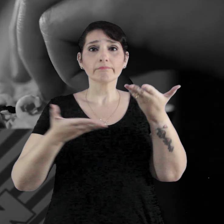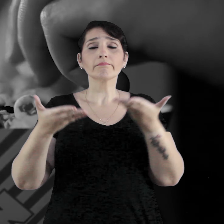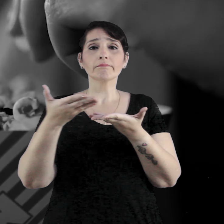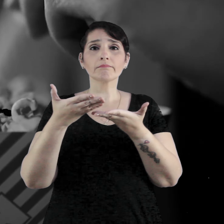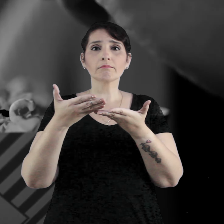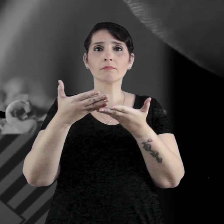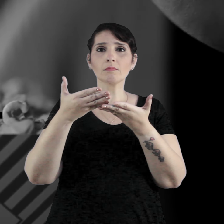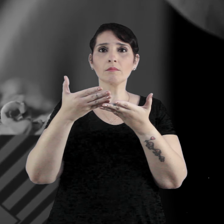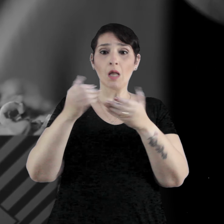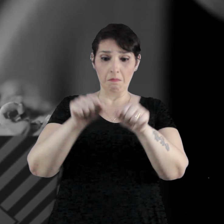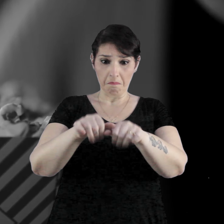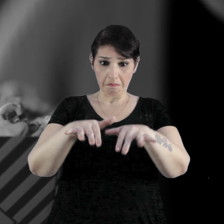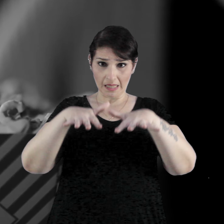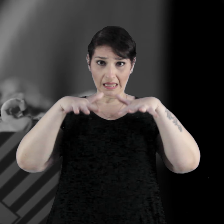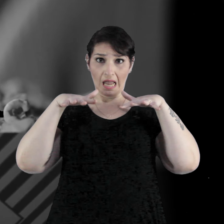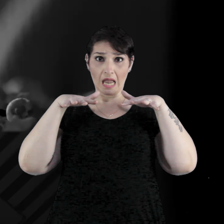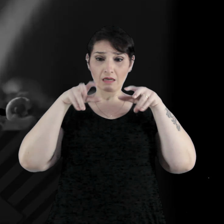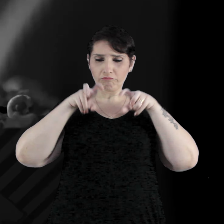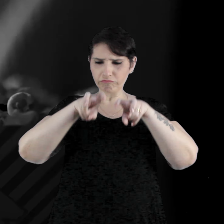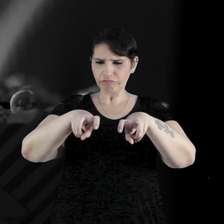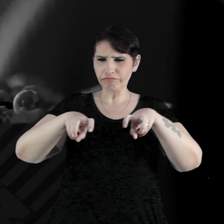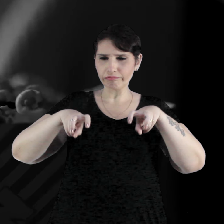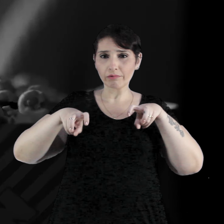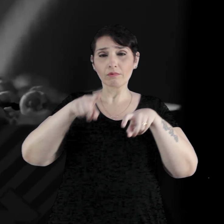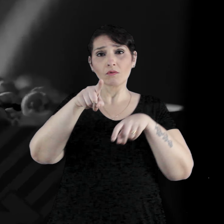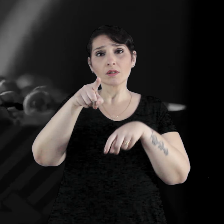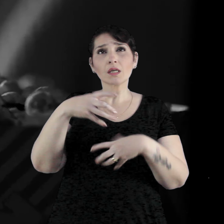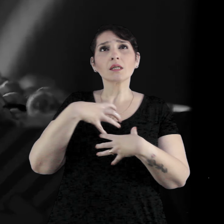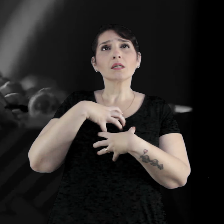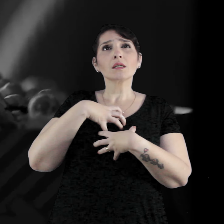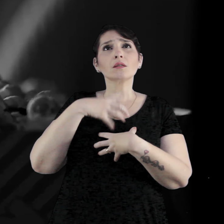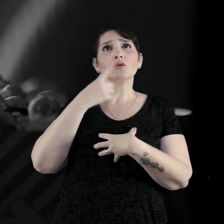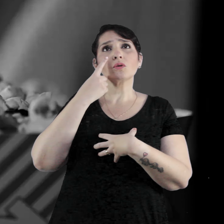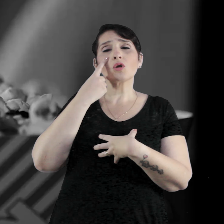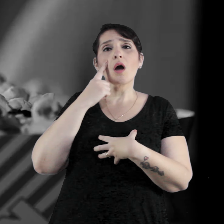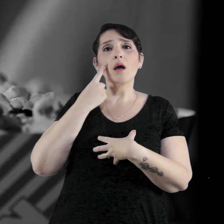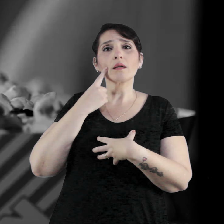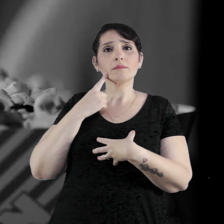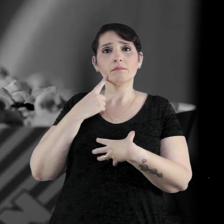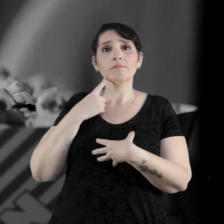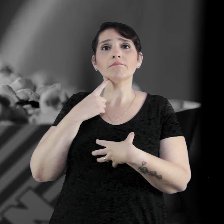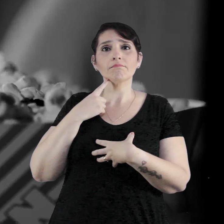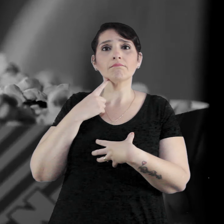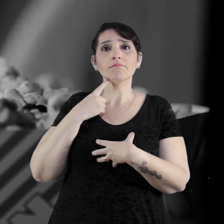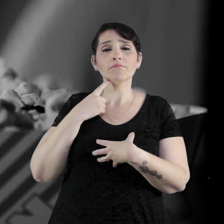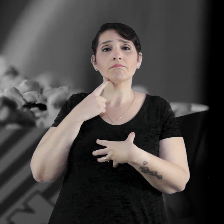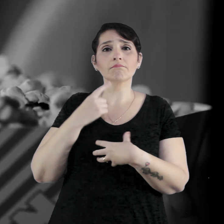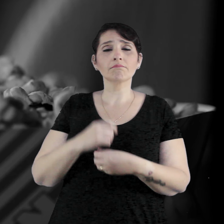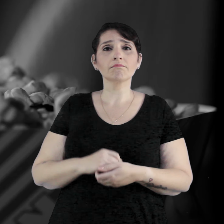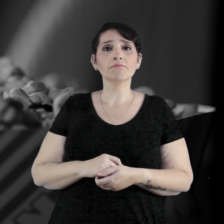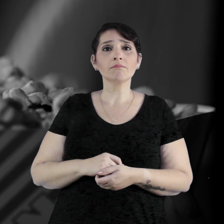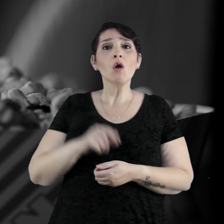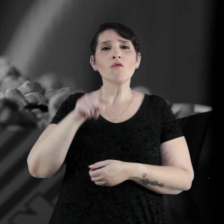E lá embaixo, na platéia, você chora. Você experimenta